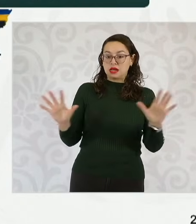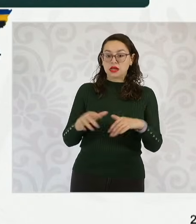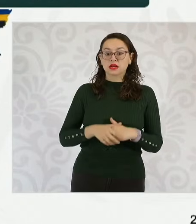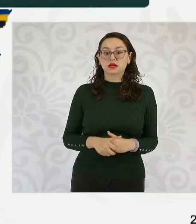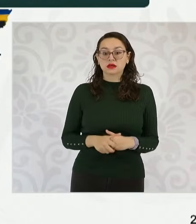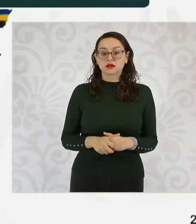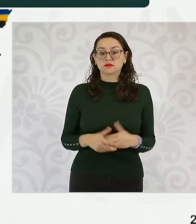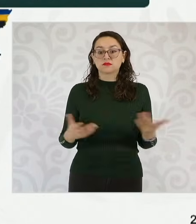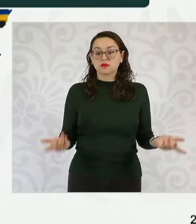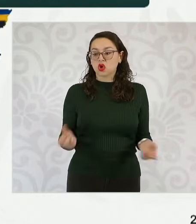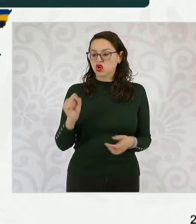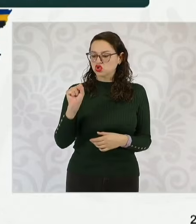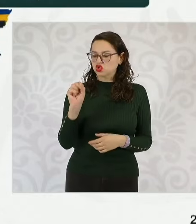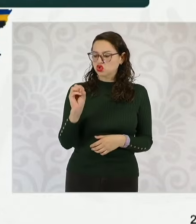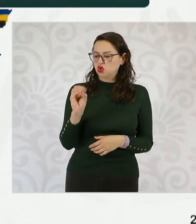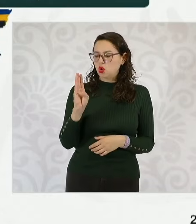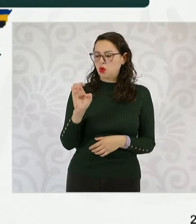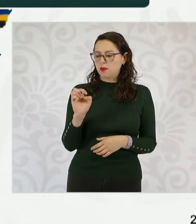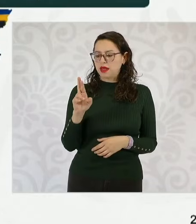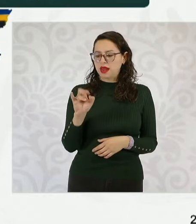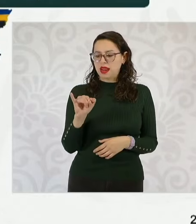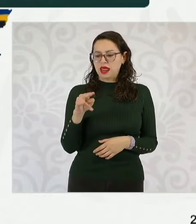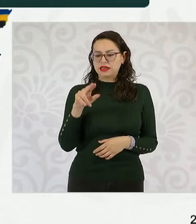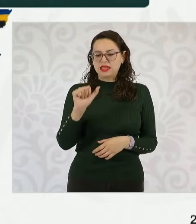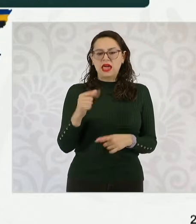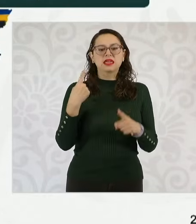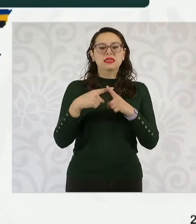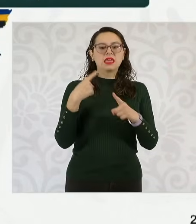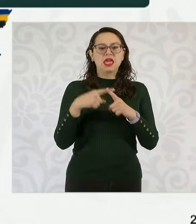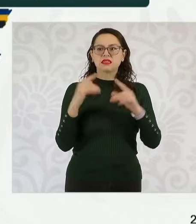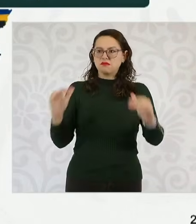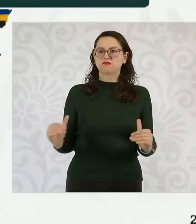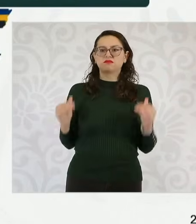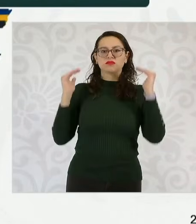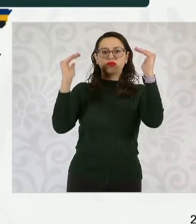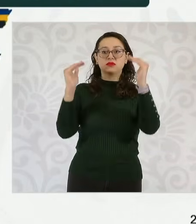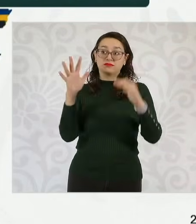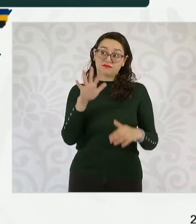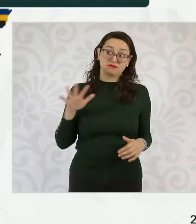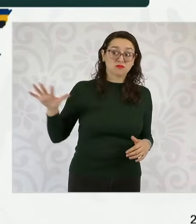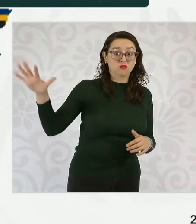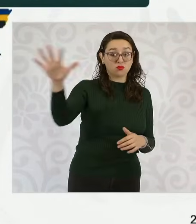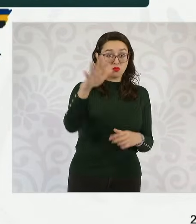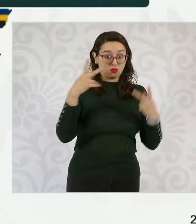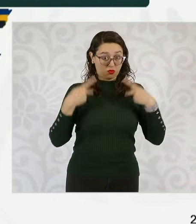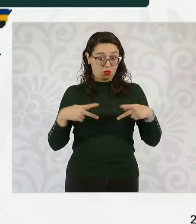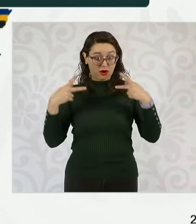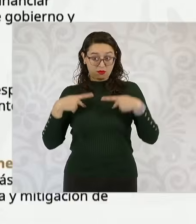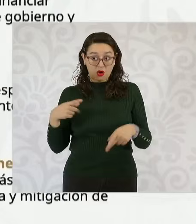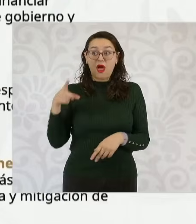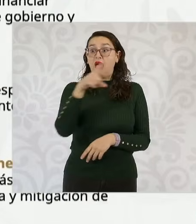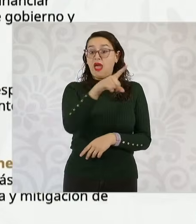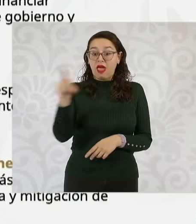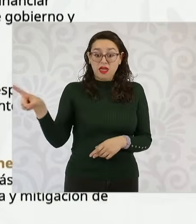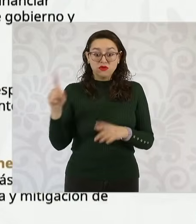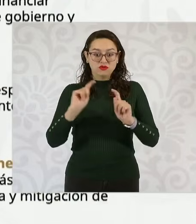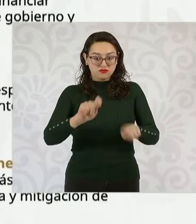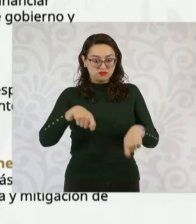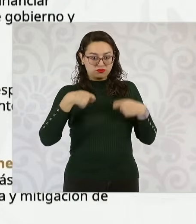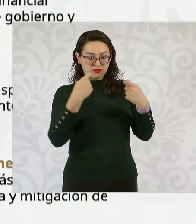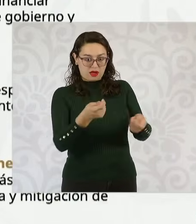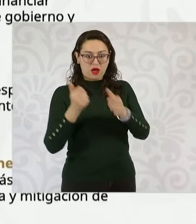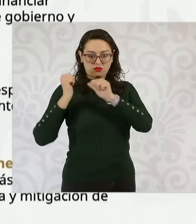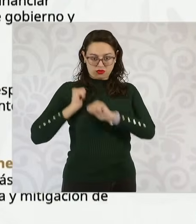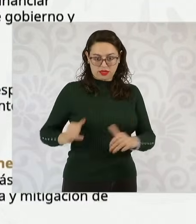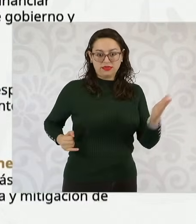soberanía nacional y en él emanan los poderes del Estado la siguiente por favor Pemex es del pueblo